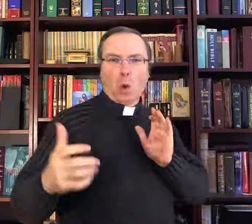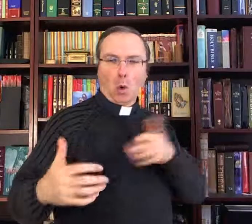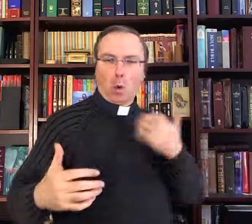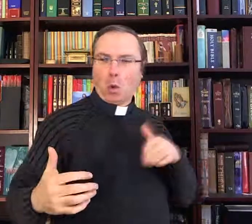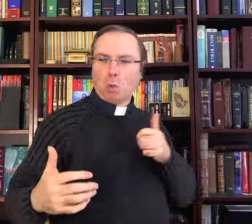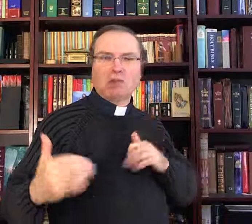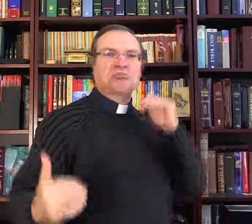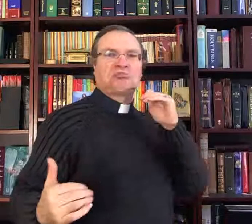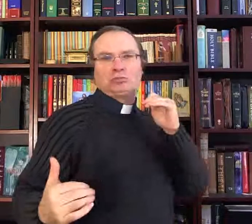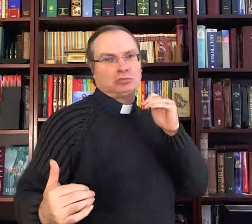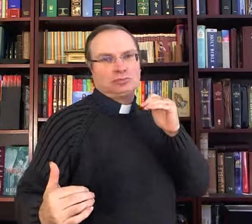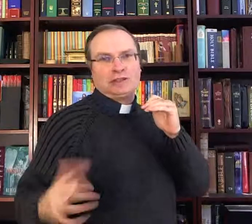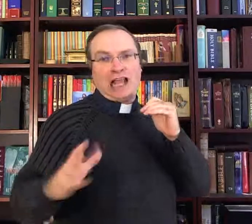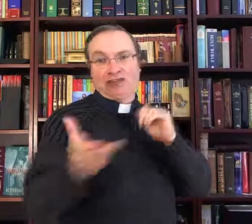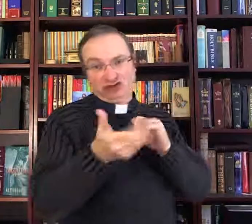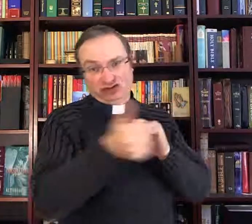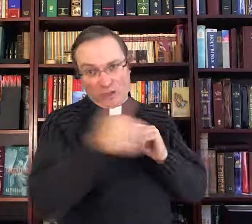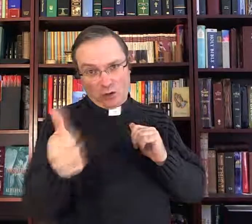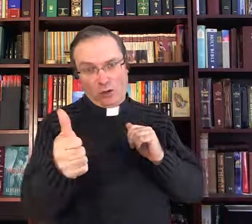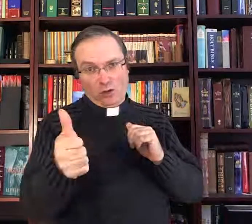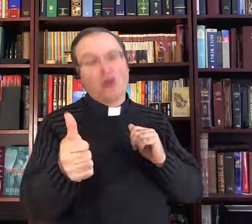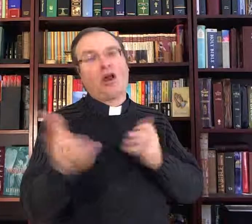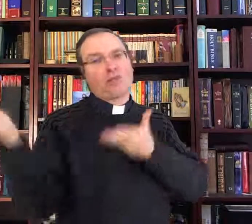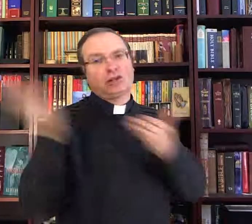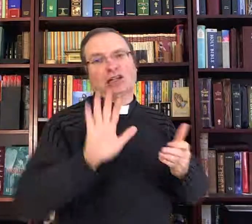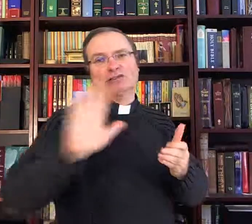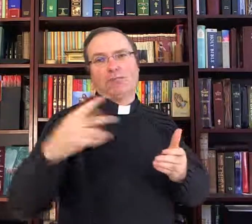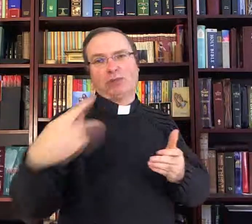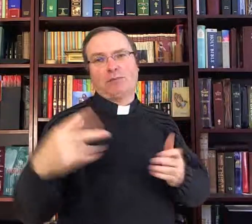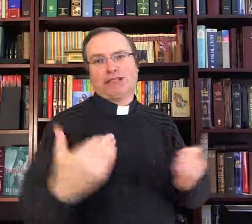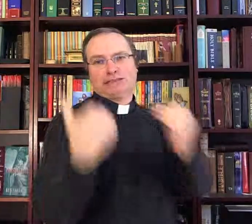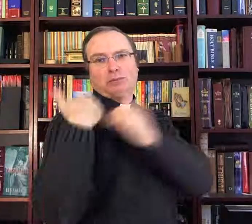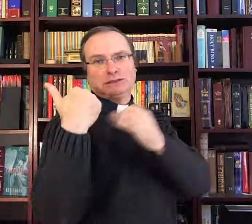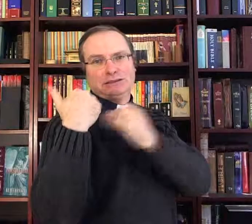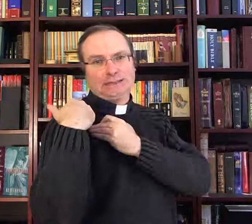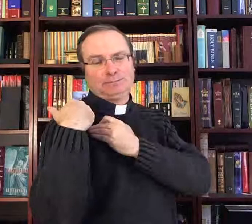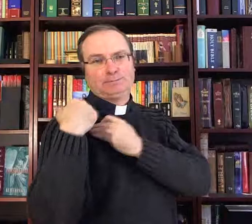(Oh je suis meilleur) car chacun portera sa propre responsabilité.